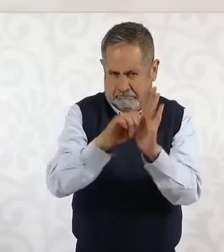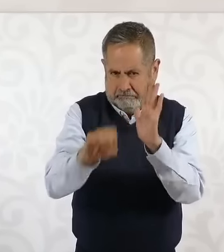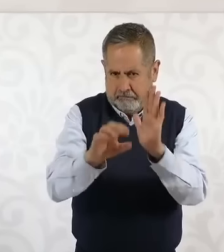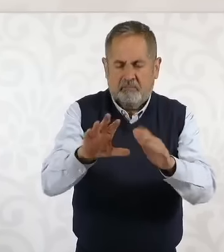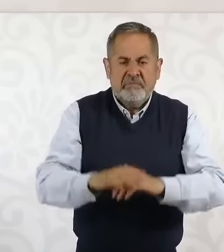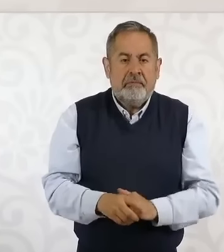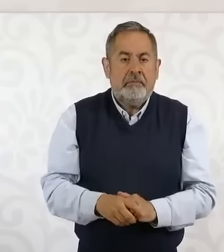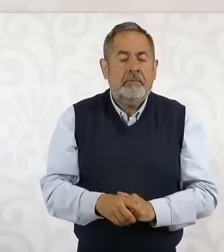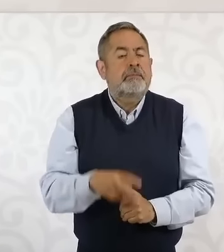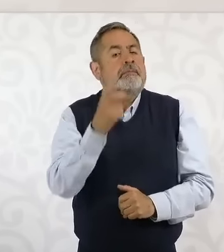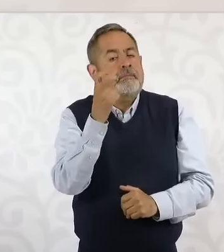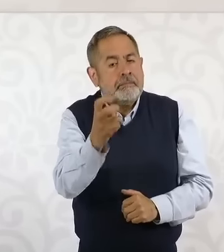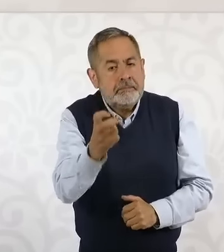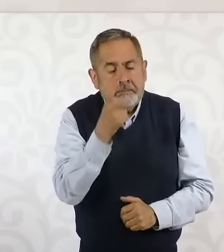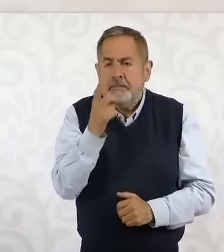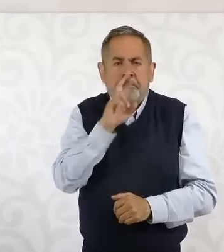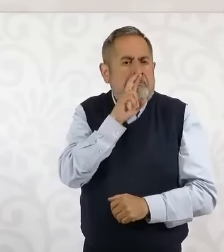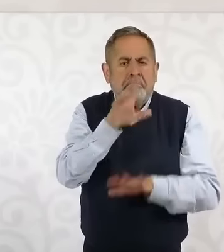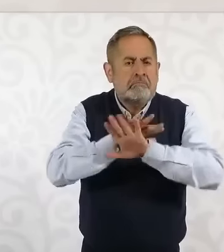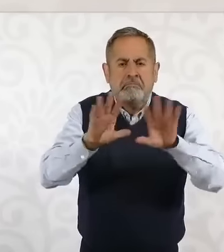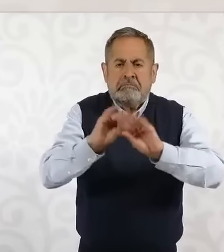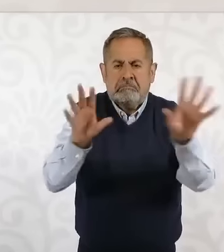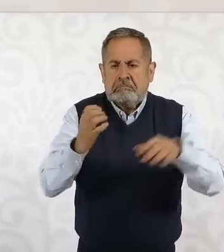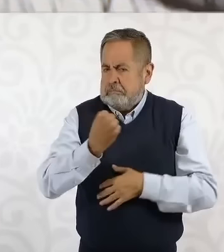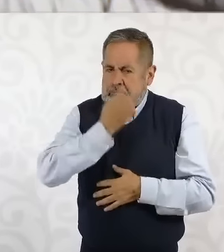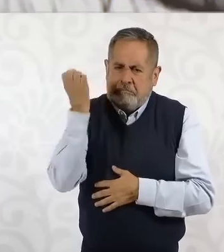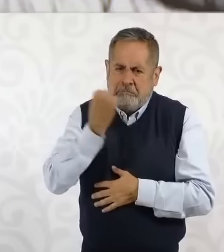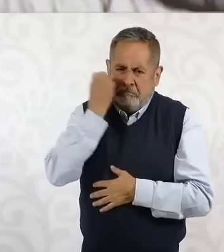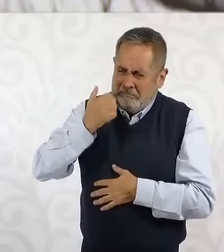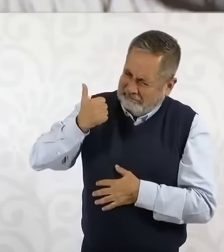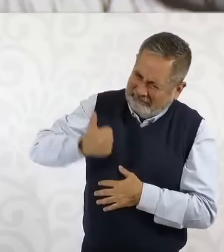porque por eso decimos escuela por escuela. ¿Cuál es el problema? Escuela por escuela.